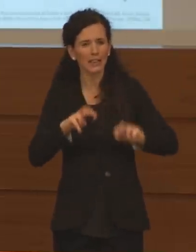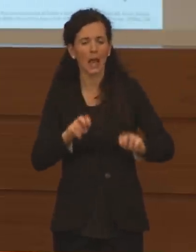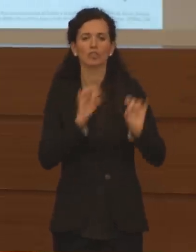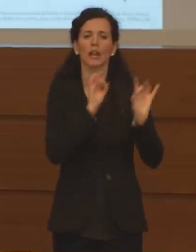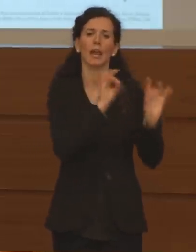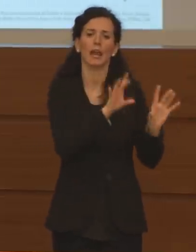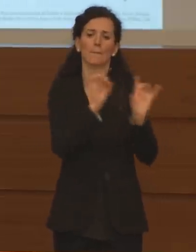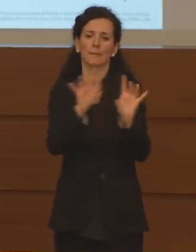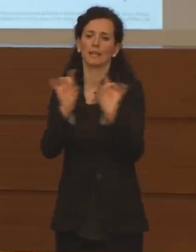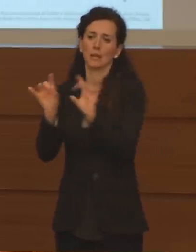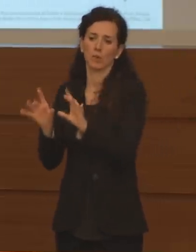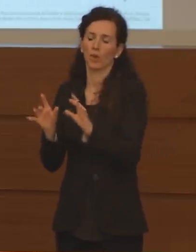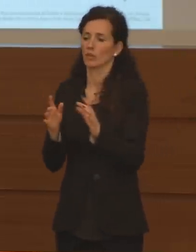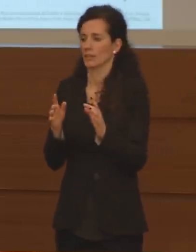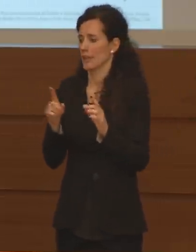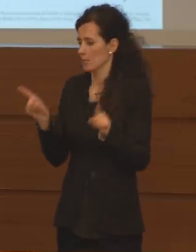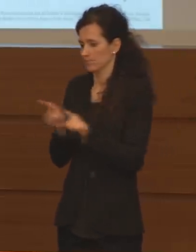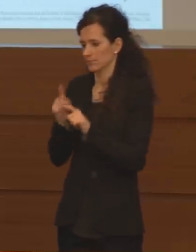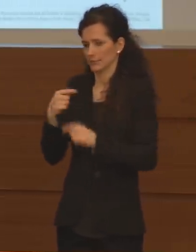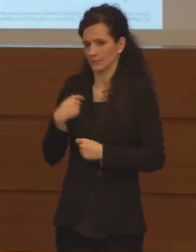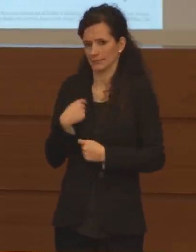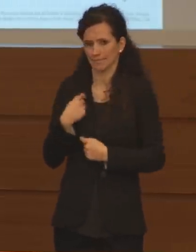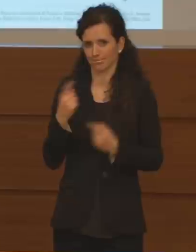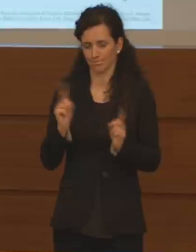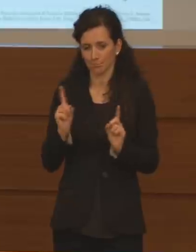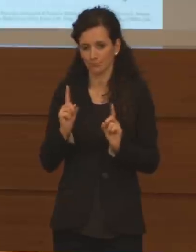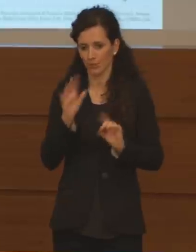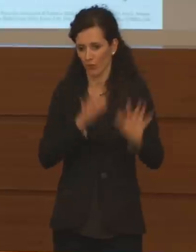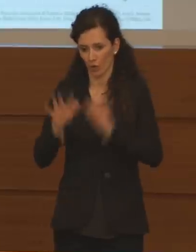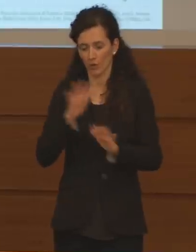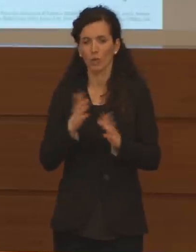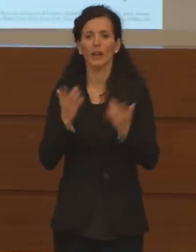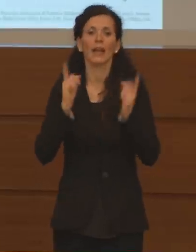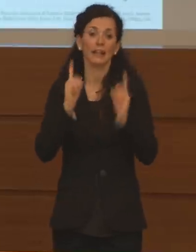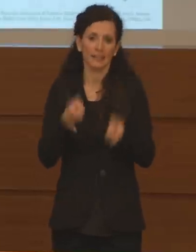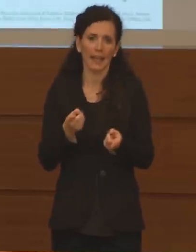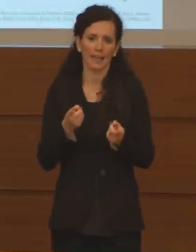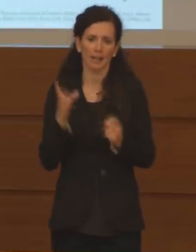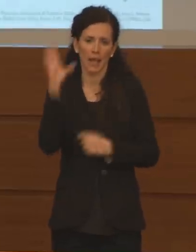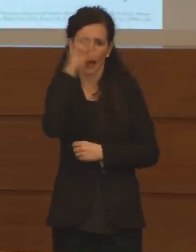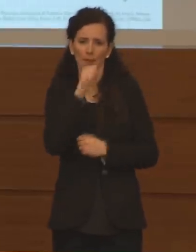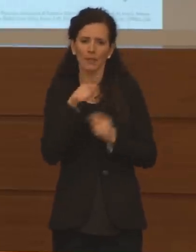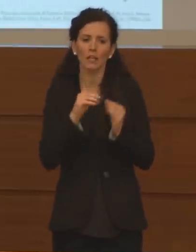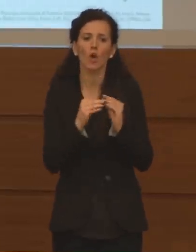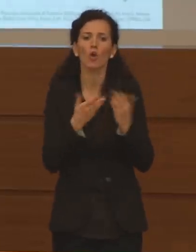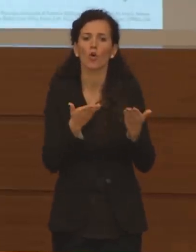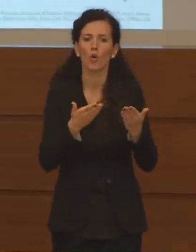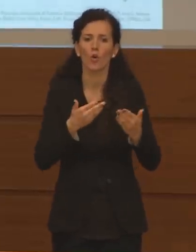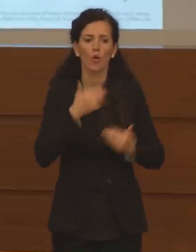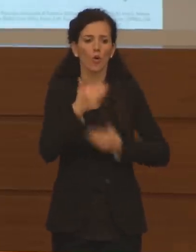va ricostruita ed è compito tipico dei nostri medici